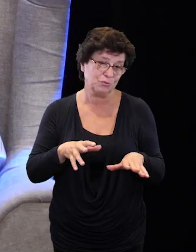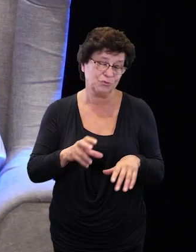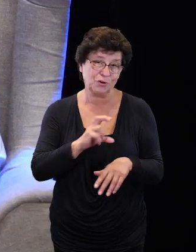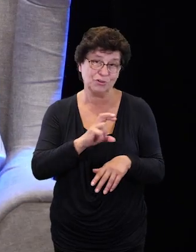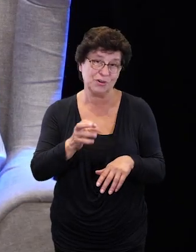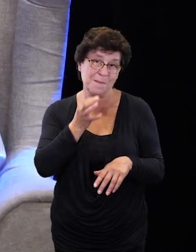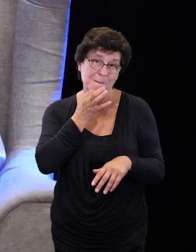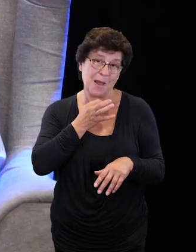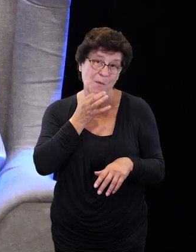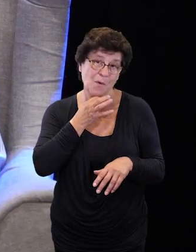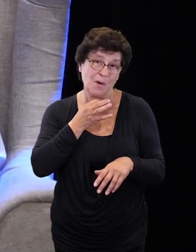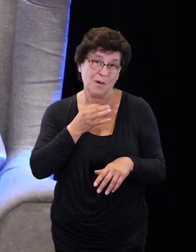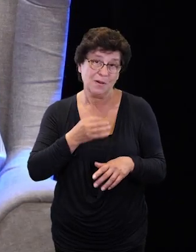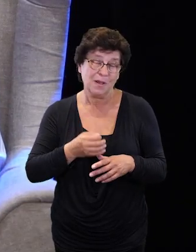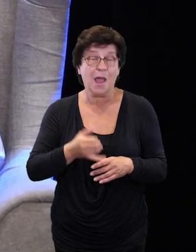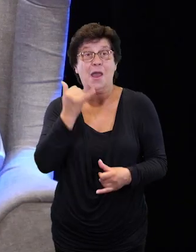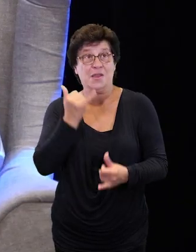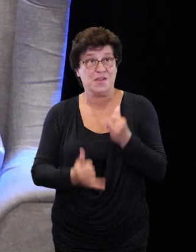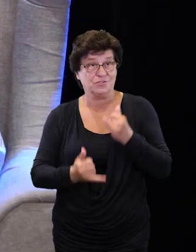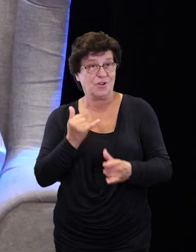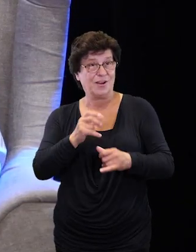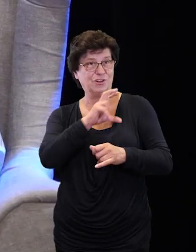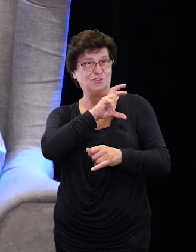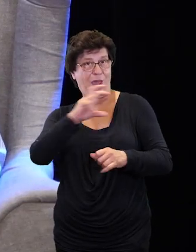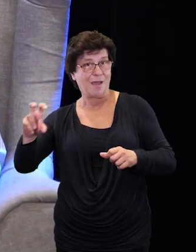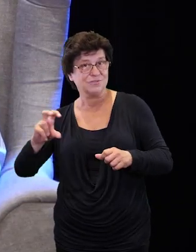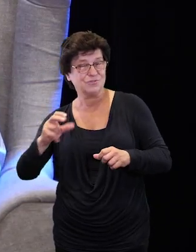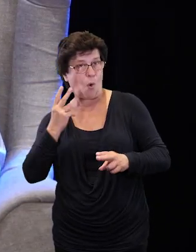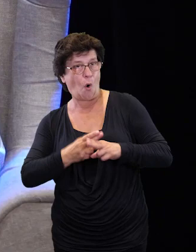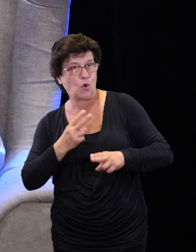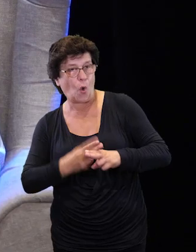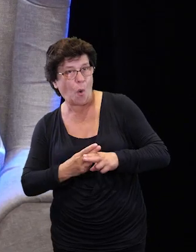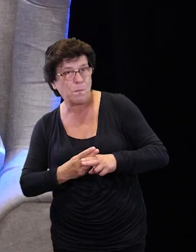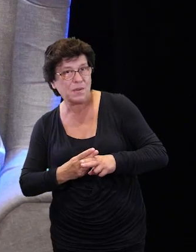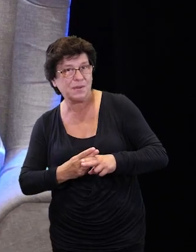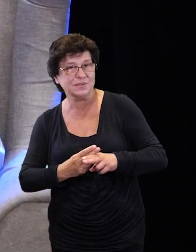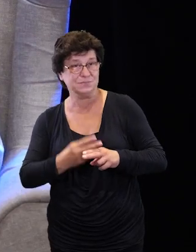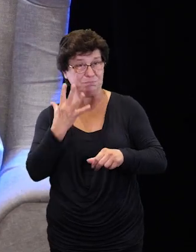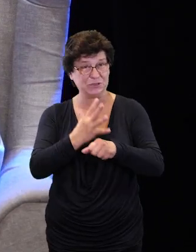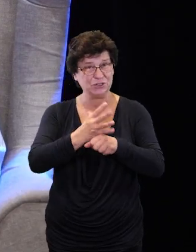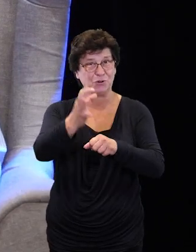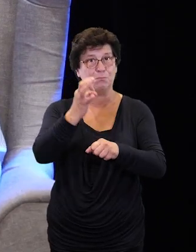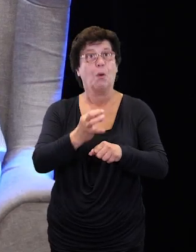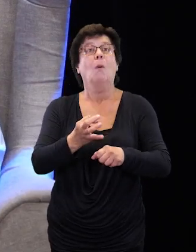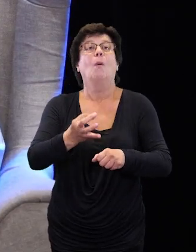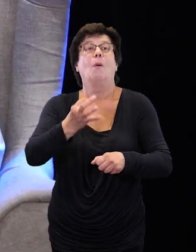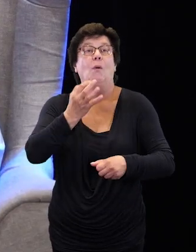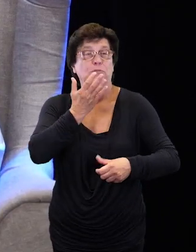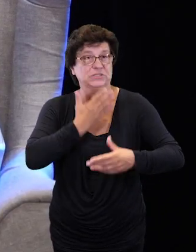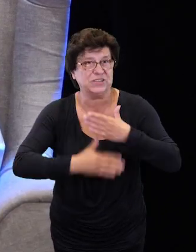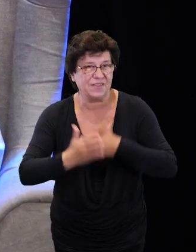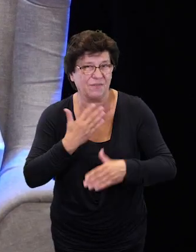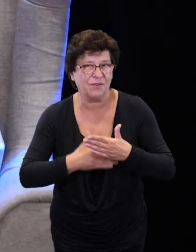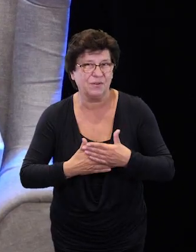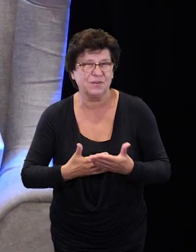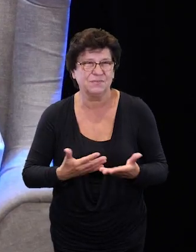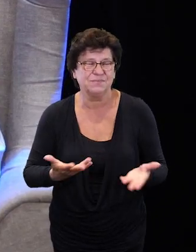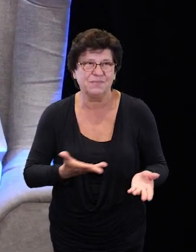Jakby mi coś skróciło czas o 50%, to ja bym był zadowolony. Ale 8% to... Nie ma jakiegoś szału w tym momencie.